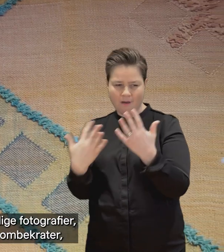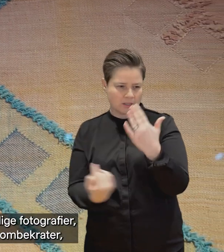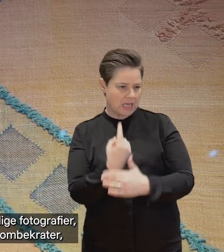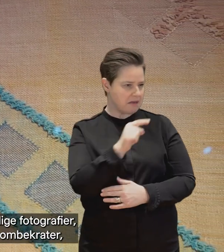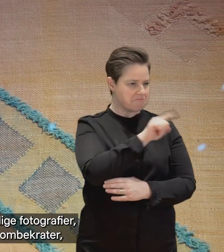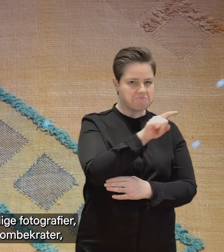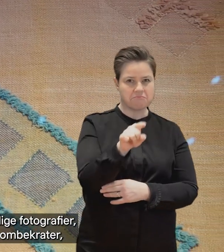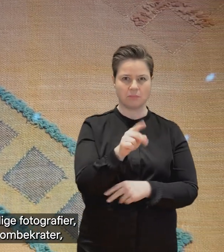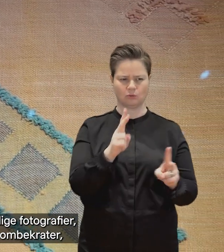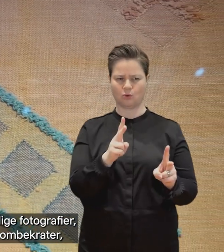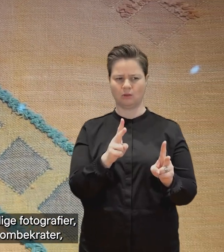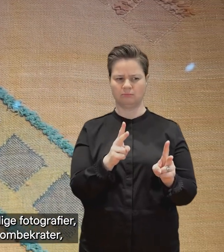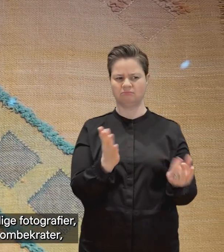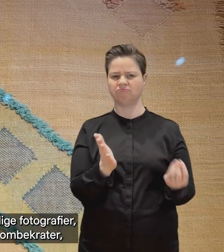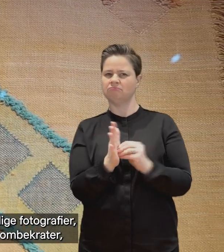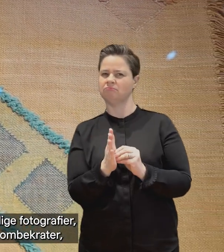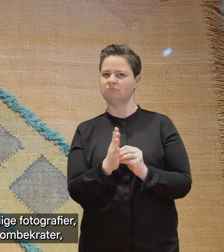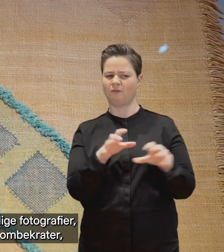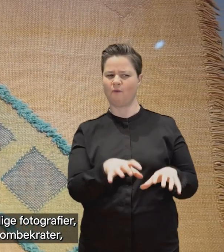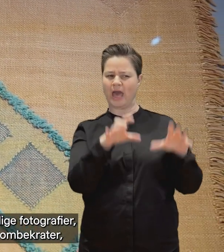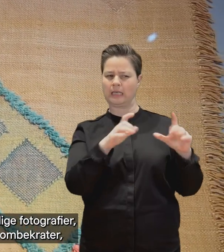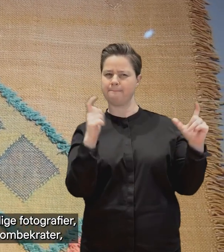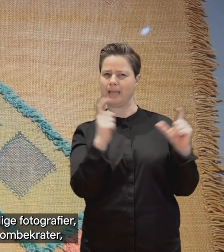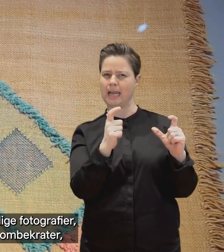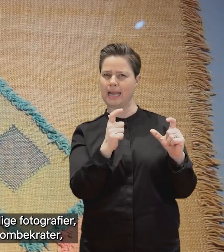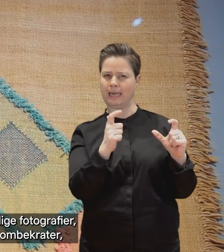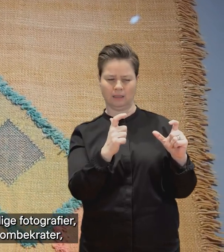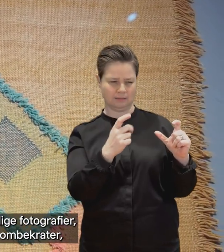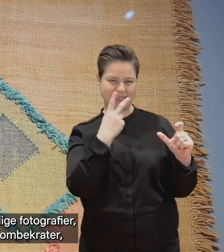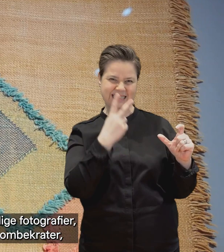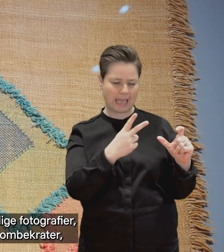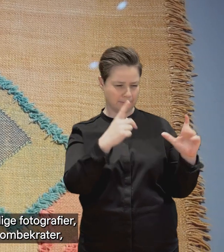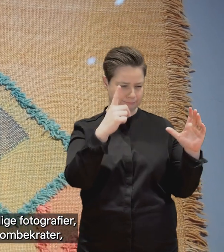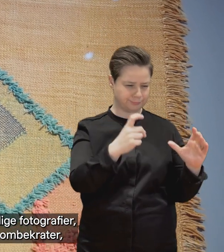Ofte med forferdelige fotografier, næropptak av bombekrater,